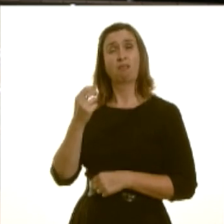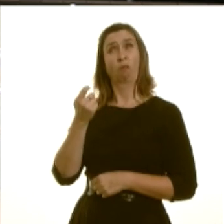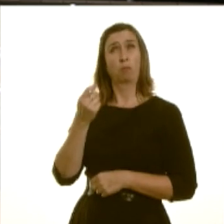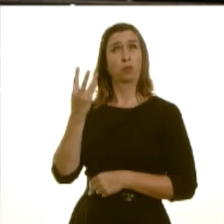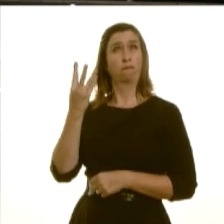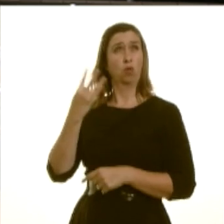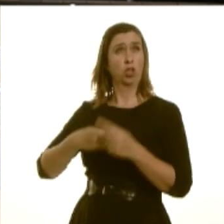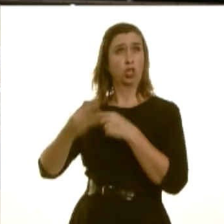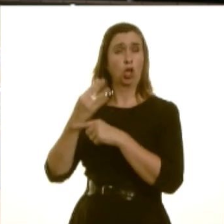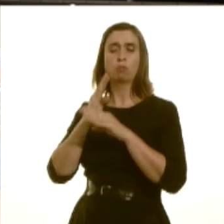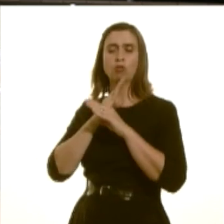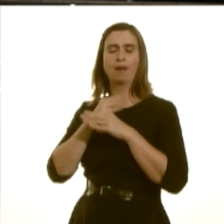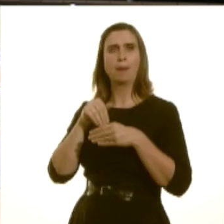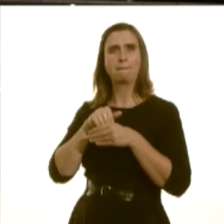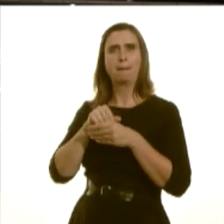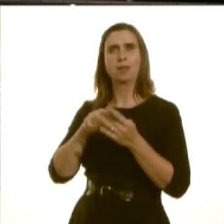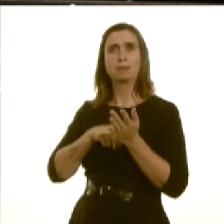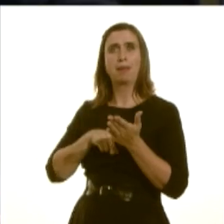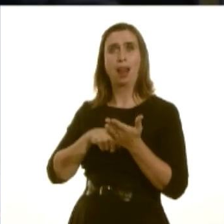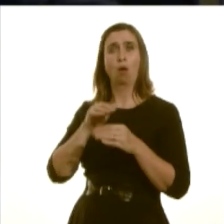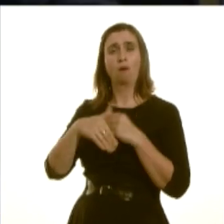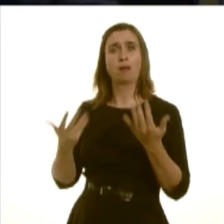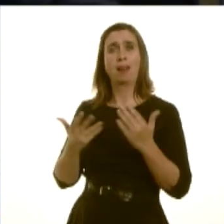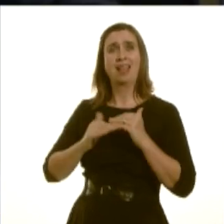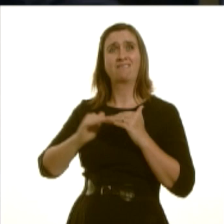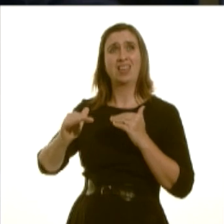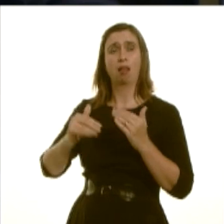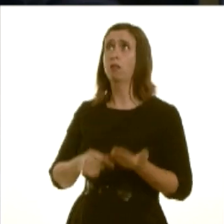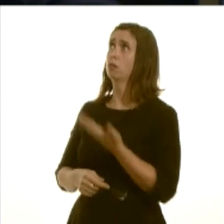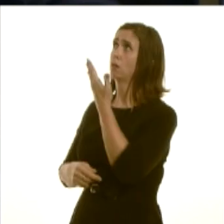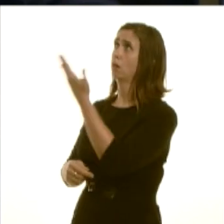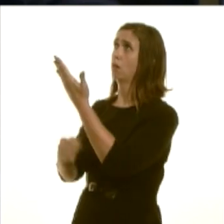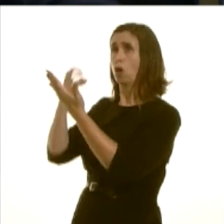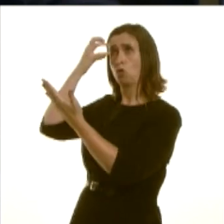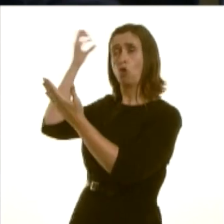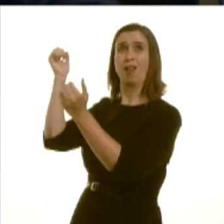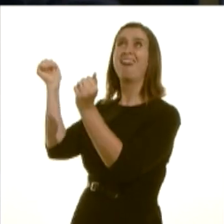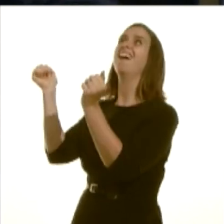Brenhinol ond nid yw eto wedi’i weithredu. Gallai hynny fod wedi atal y drafodaeth sy’n